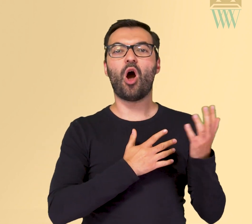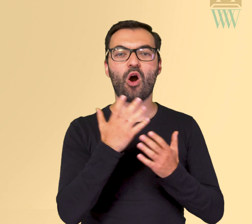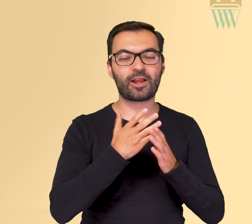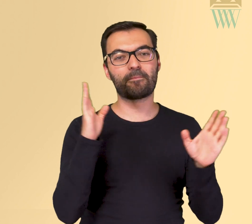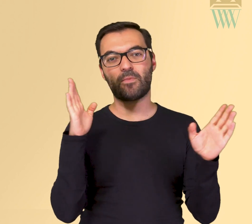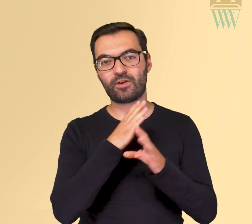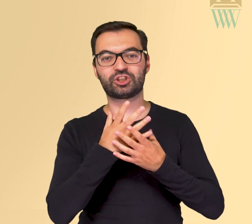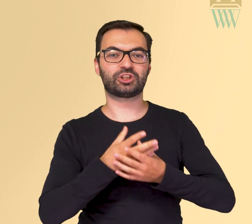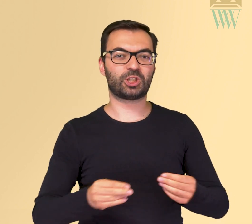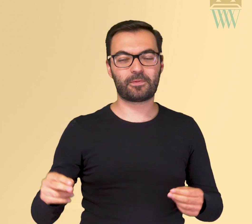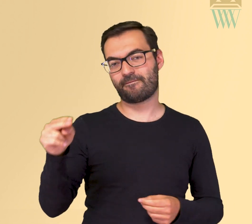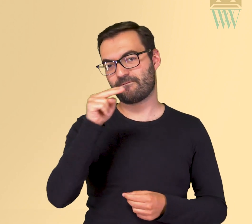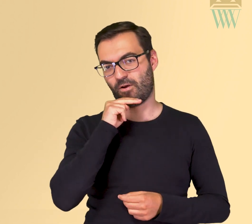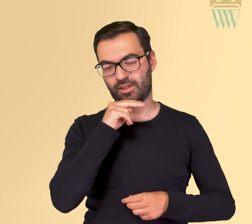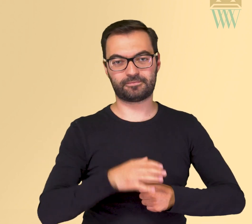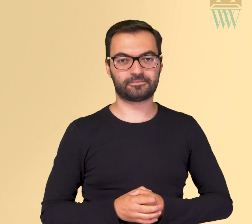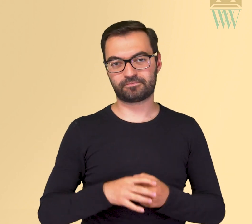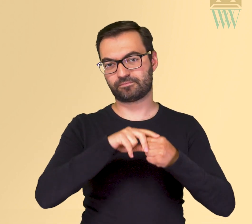(Ogień, Powietrze, Ziemia i Woda)